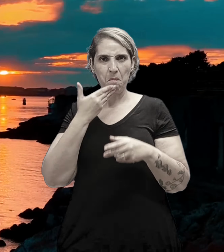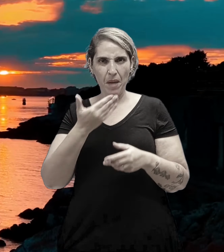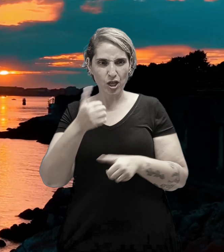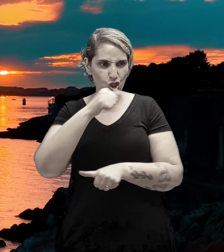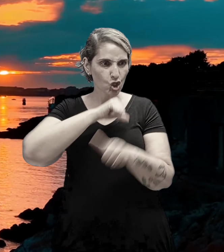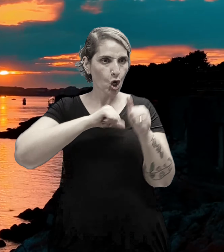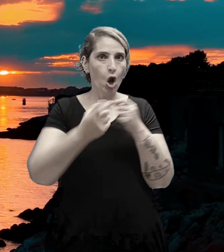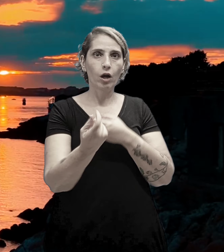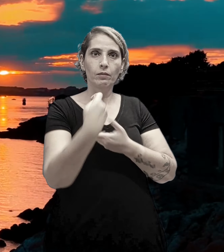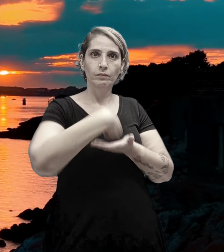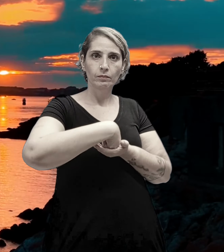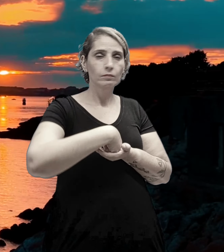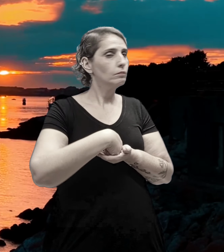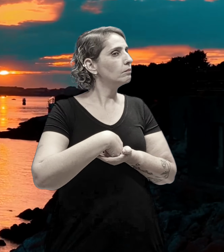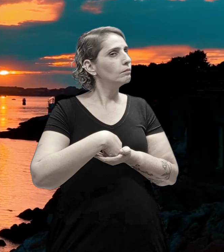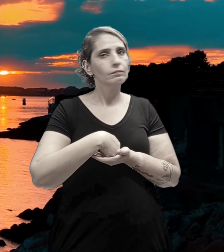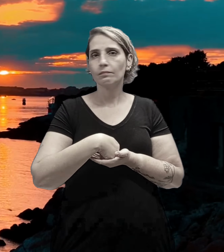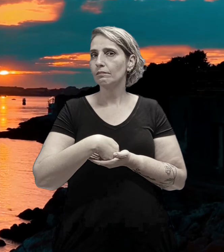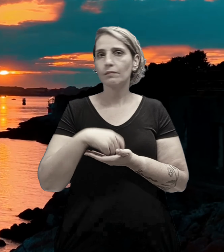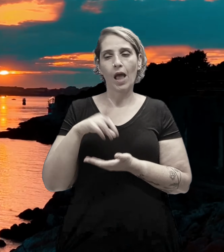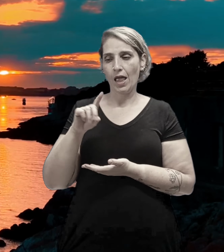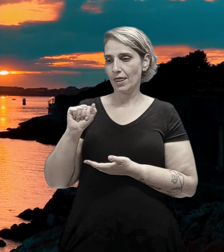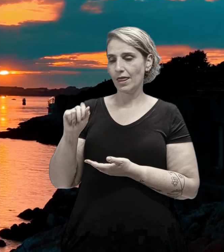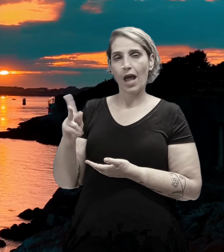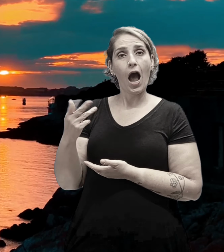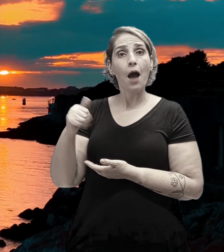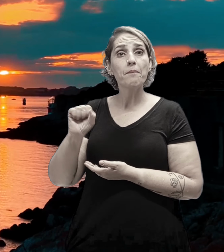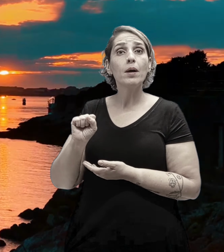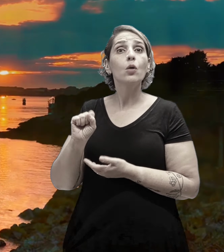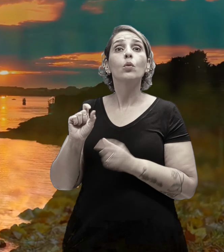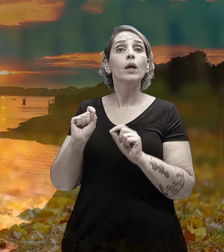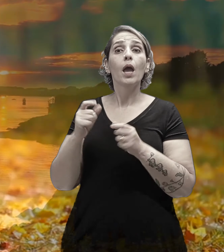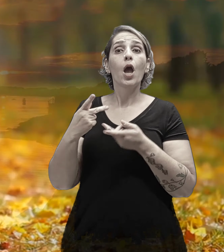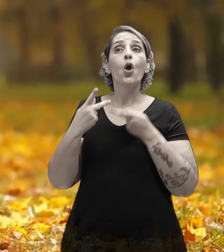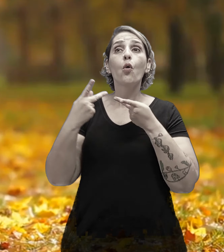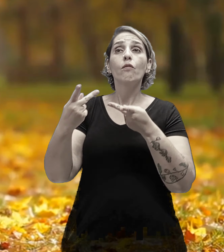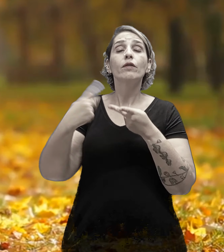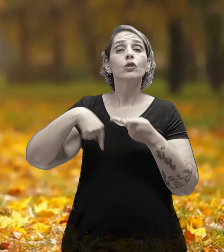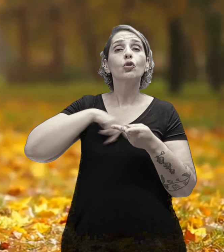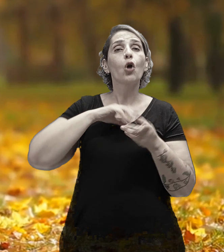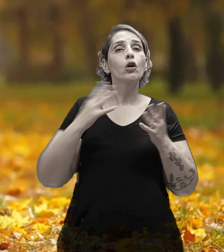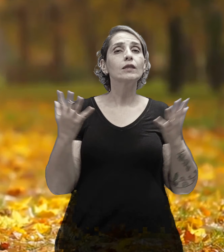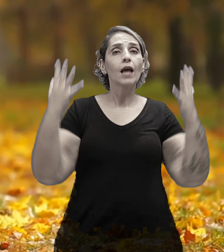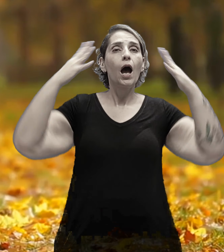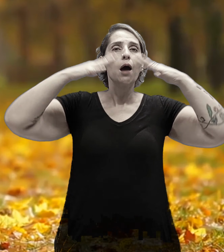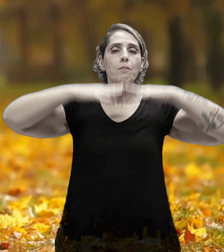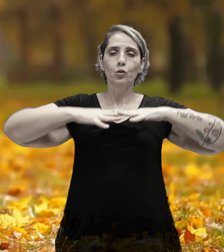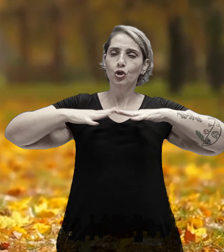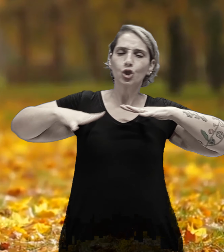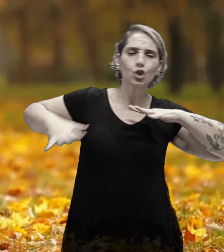O Dharma nos convida a existir em harmonia com tudo ao nosso redor.